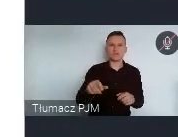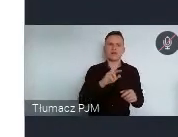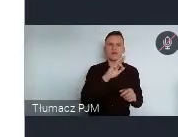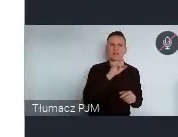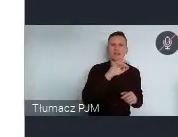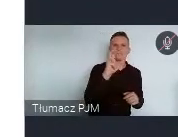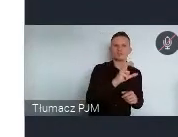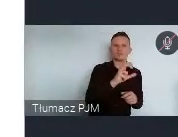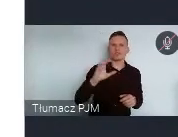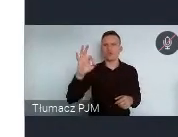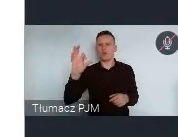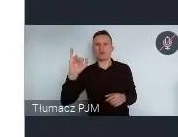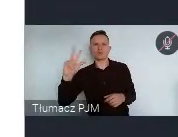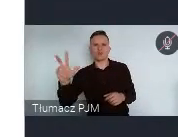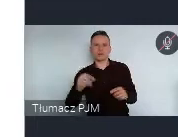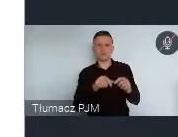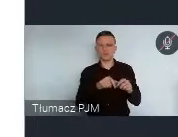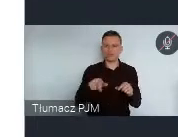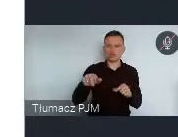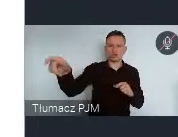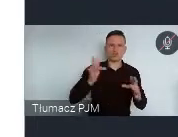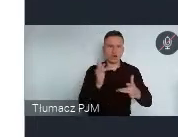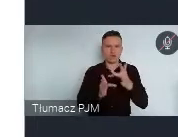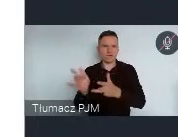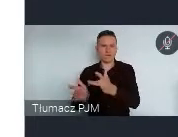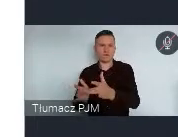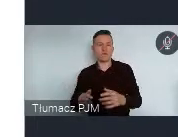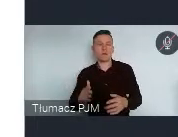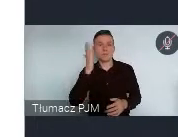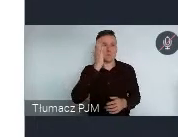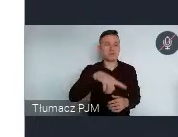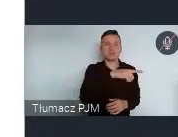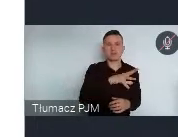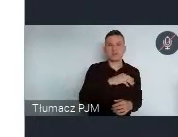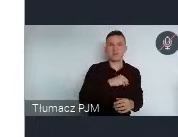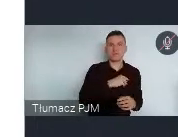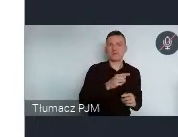która ma umożliwić mieszkańcom komunikację pomiędzy tymi gminami, dojazd do pracy,